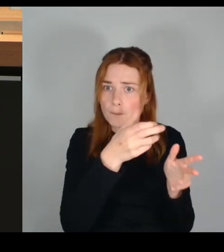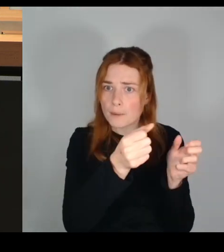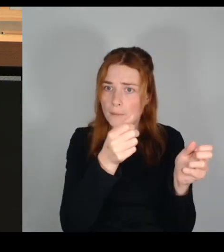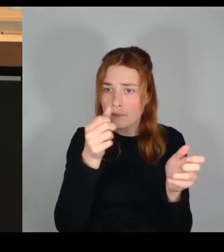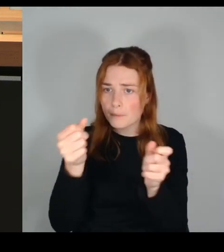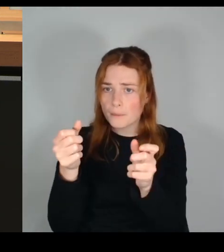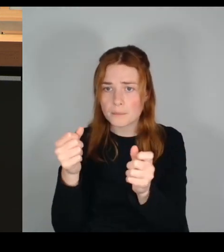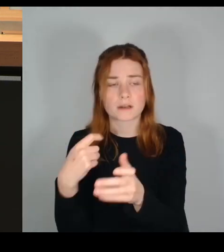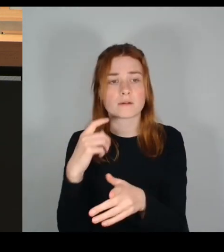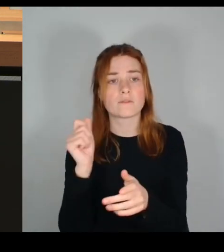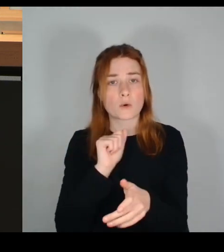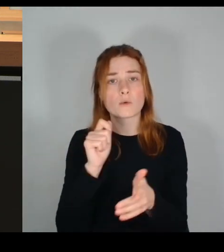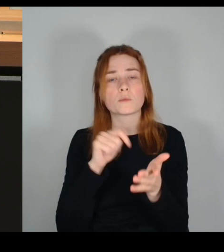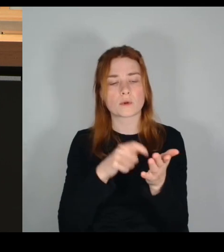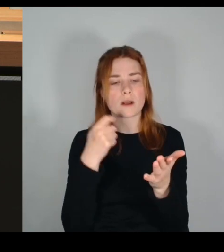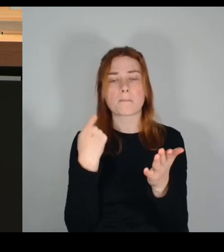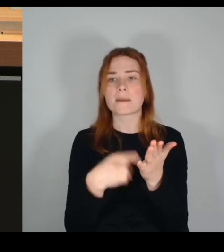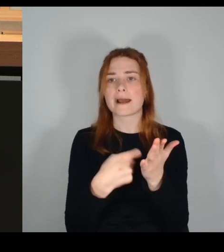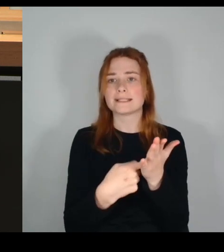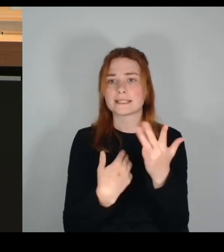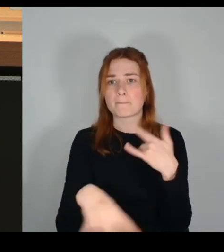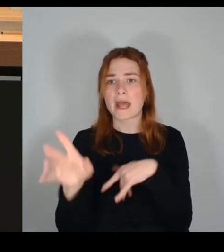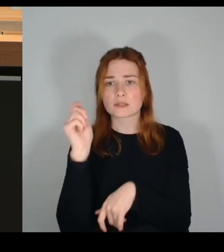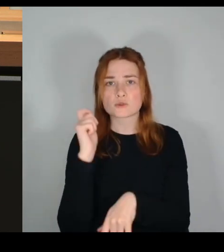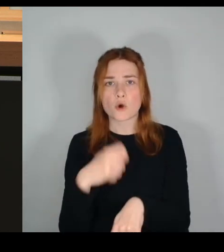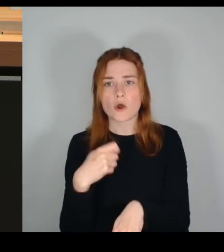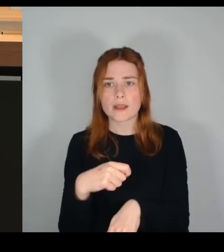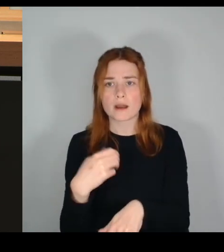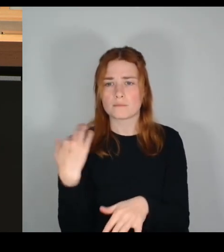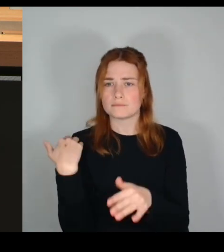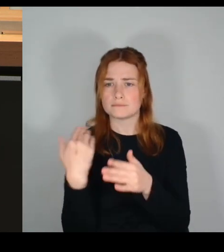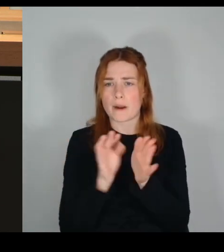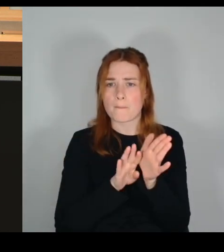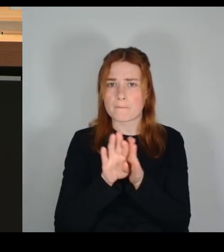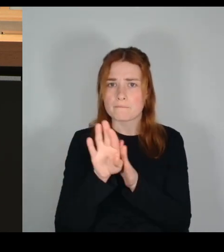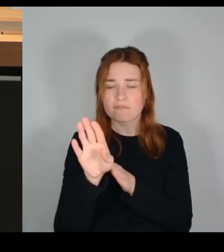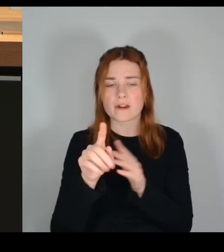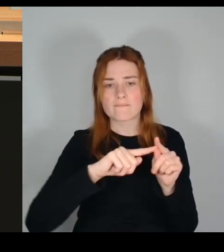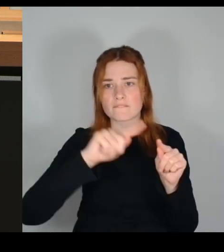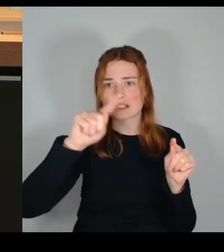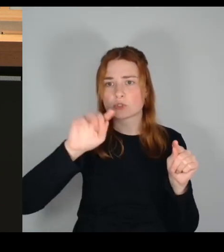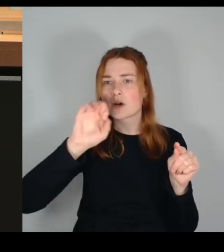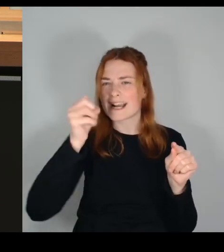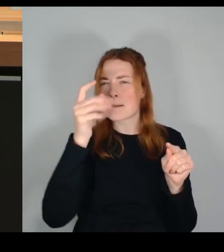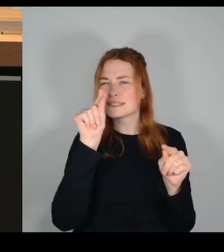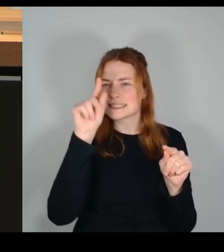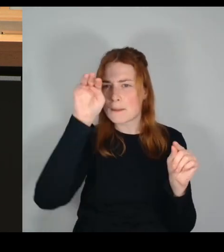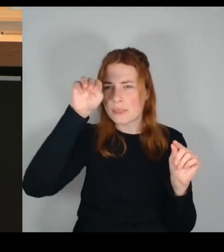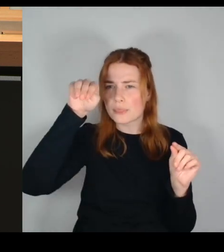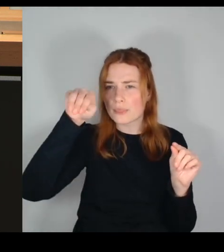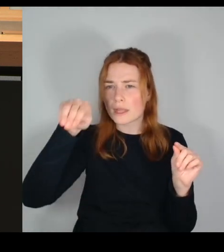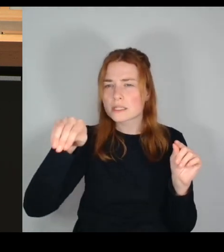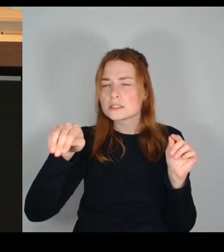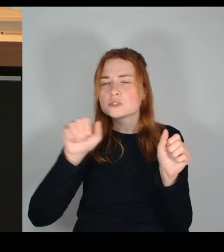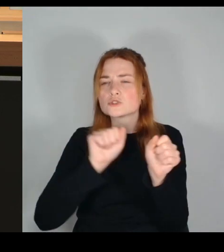und die Inflation jetzt wieder sinken, merken wir, dass am Ende des Tages alles teurer geworden ist. Ob der Wocheneinkauf oder auch die